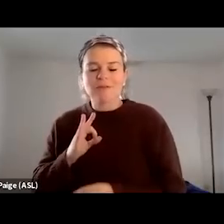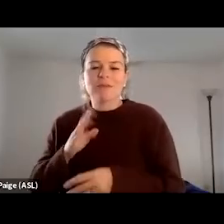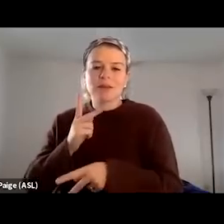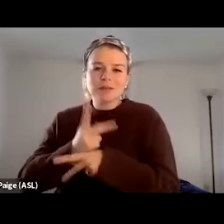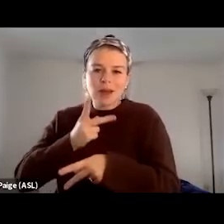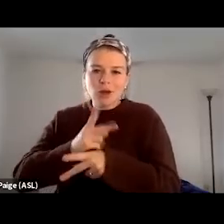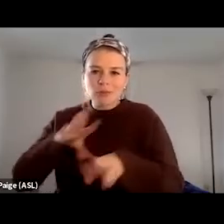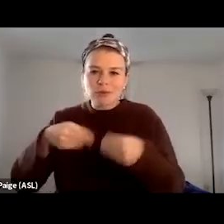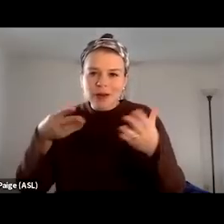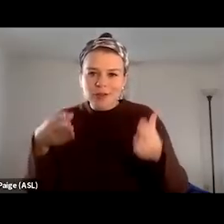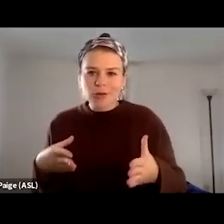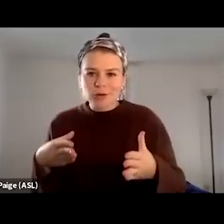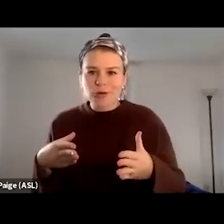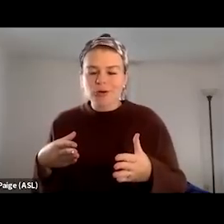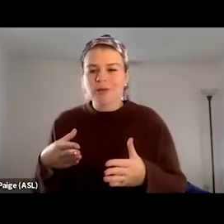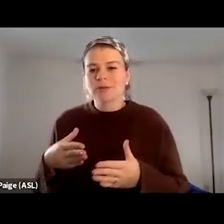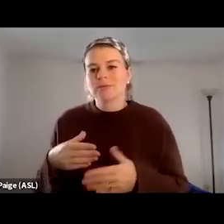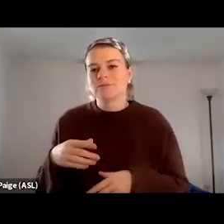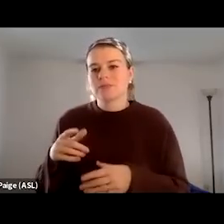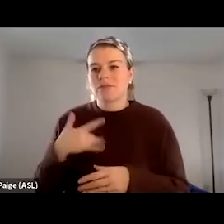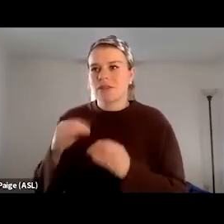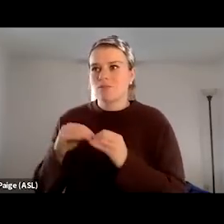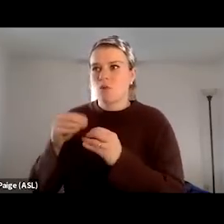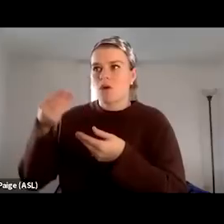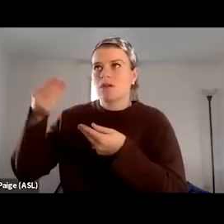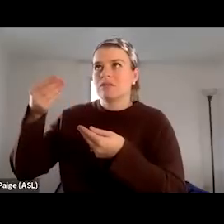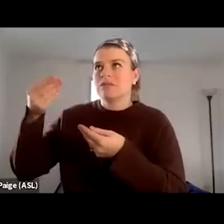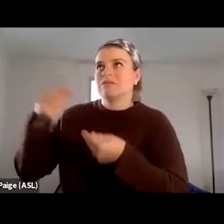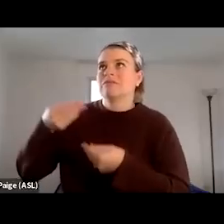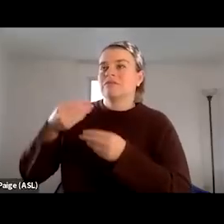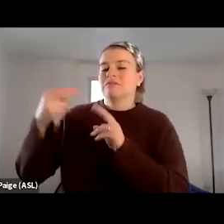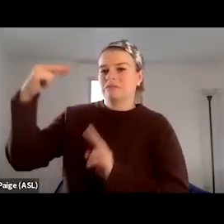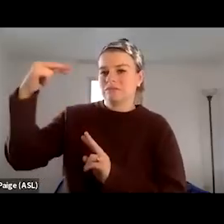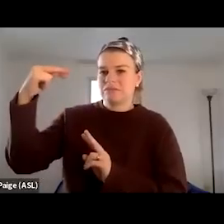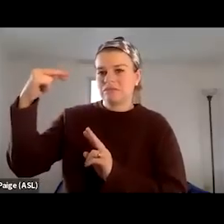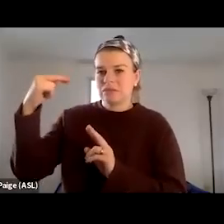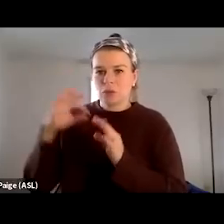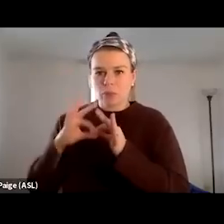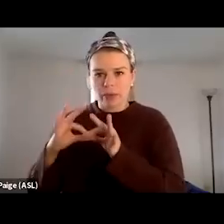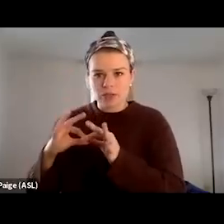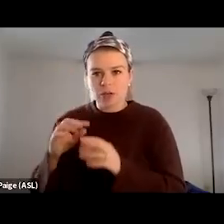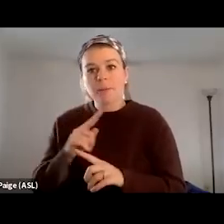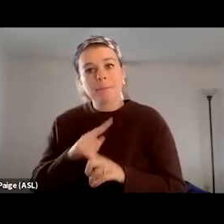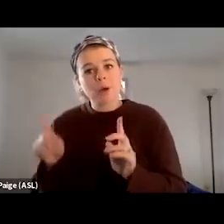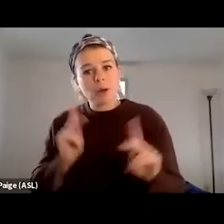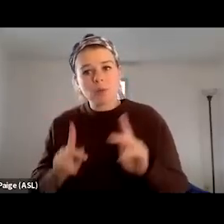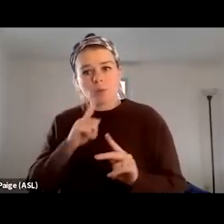lo que implica una relación más jerárquica de arriba hacia abajo. Las personas se benefician de tener relaciones